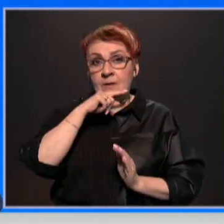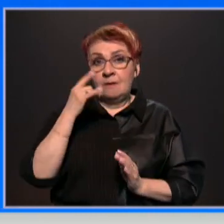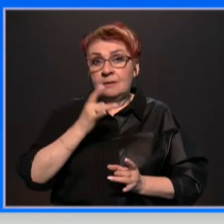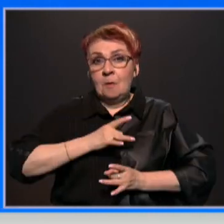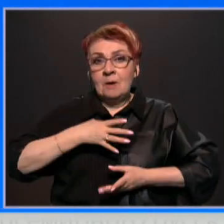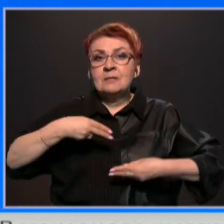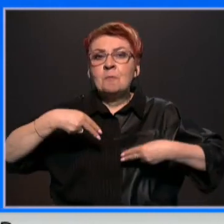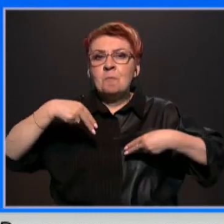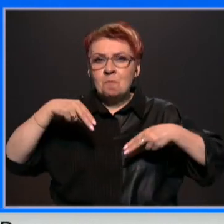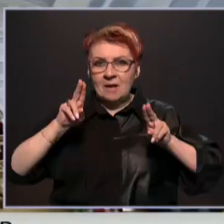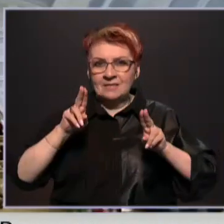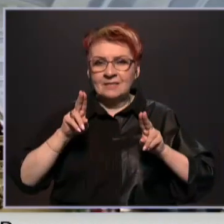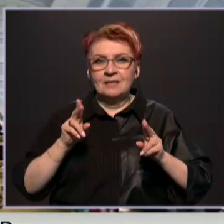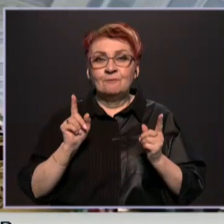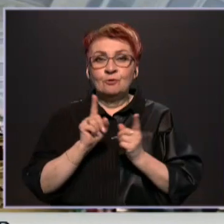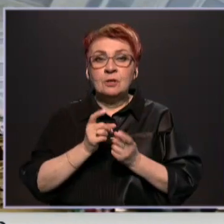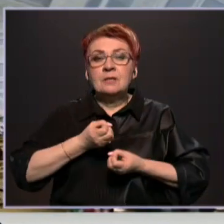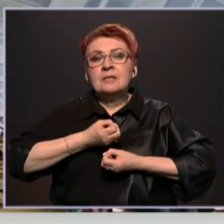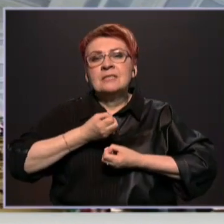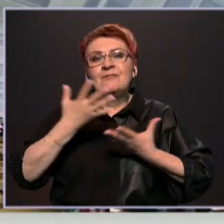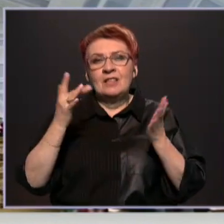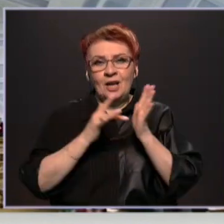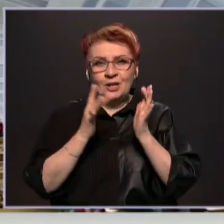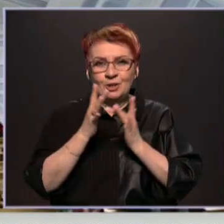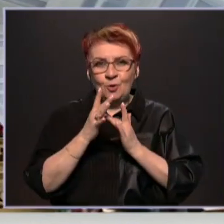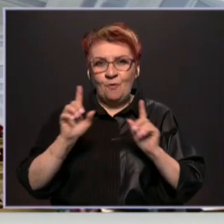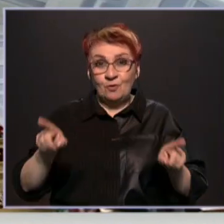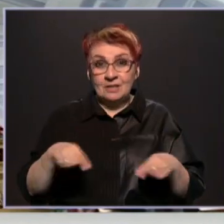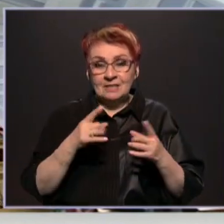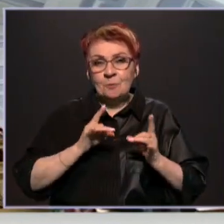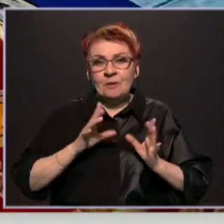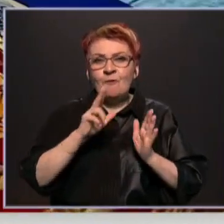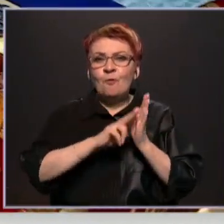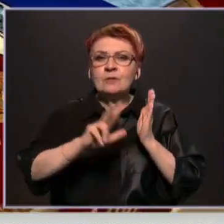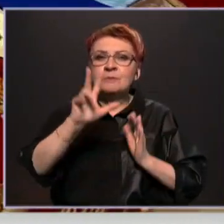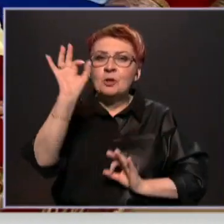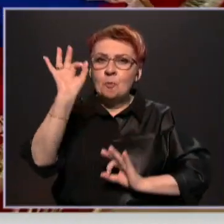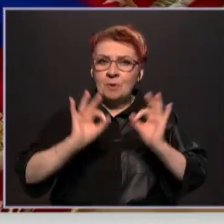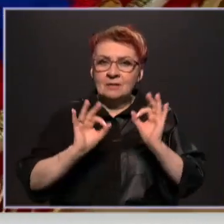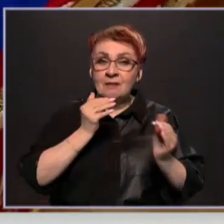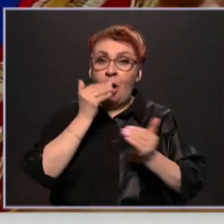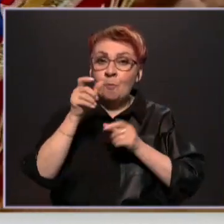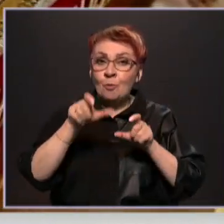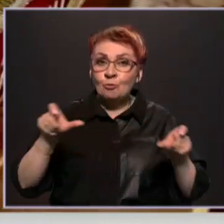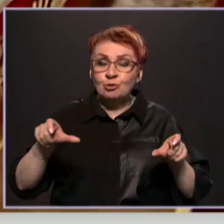Пасхи встречать светлое Христово воскресенье празднуют 83 процента опрошенных социологами